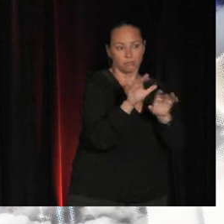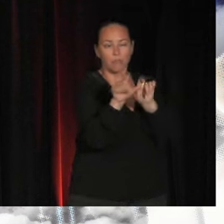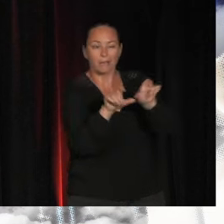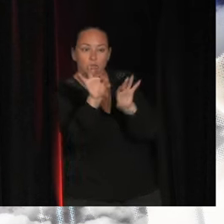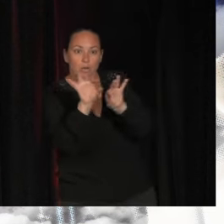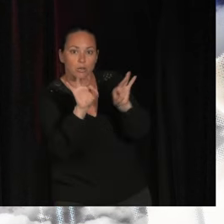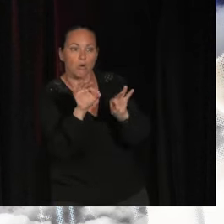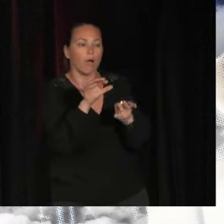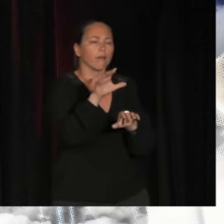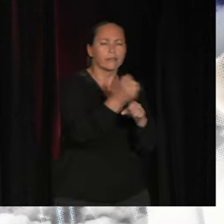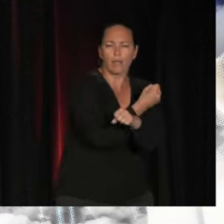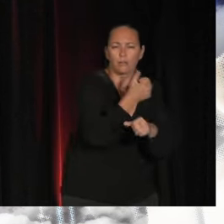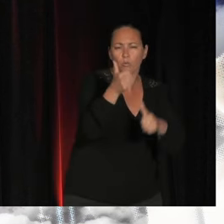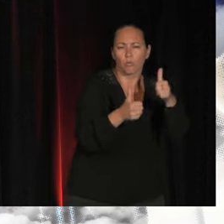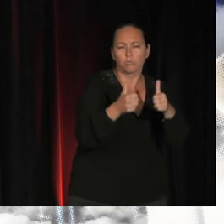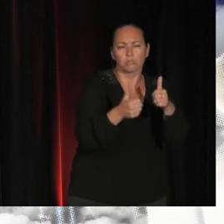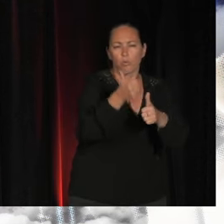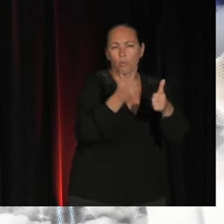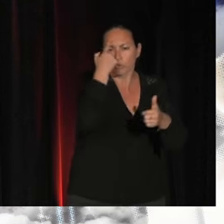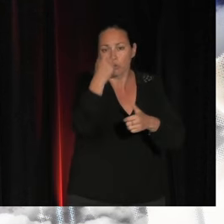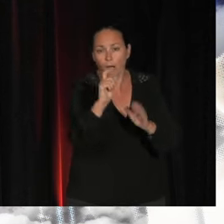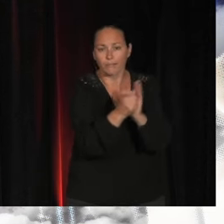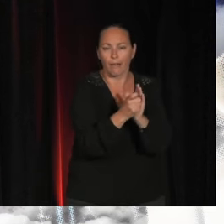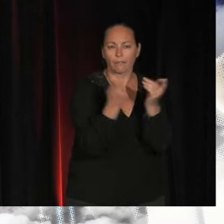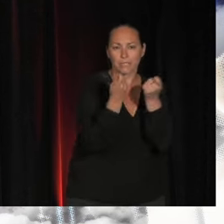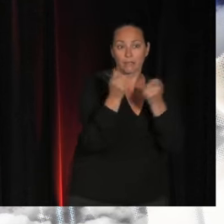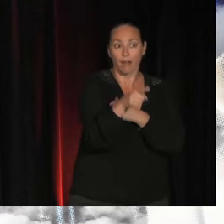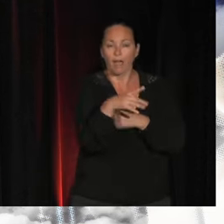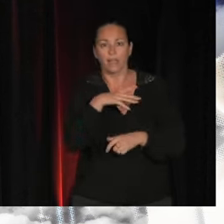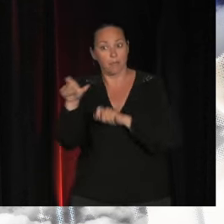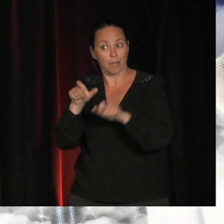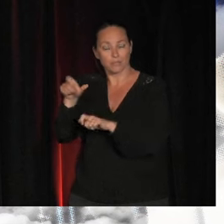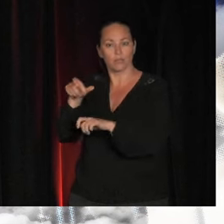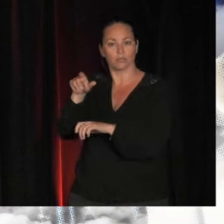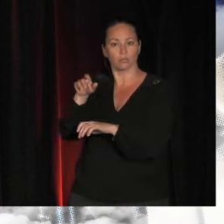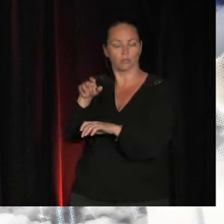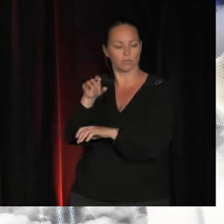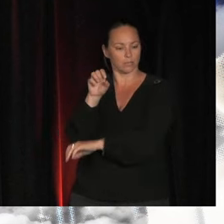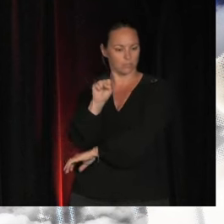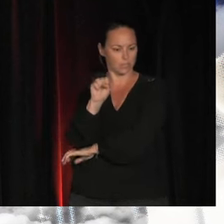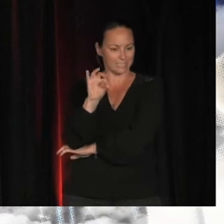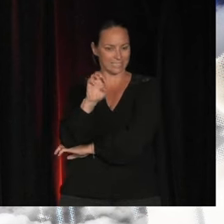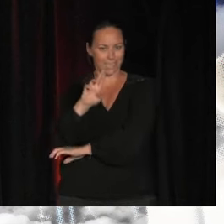qu'ils avaient gagné un concours, je crois, pendant la BlizzCon. Tu avais aussi des gens de l'e-sport. Je me souviens, tu avais des joueurs de StarCraft 2 qui pouvaient jouer à Overwatch.